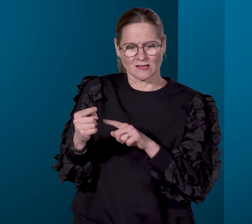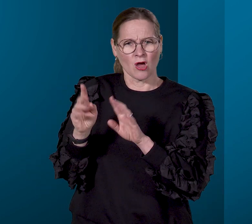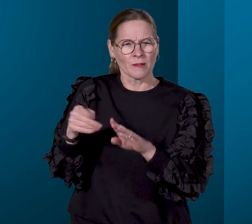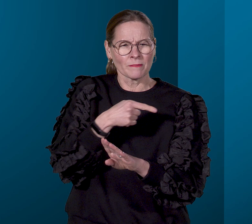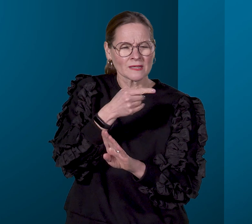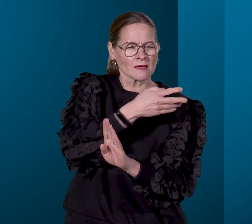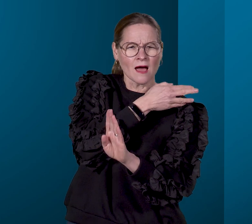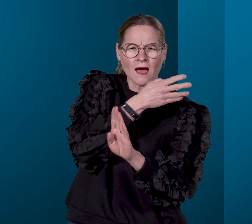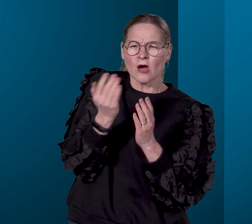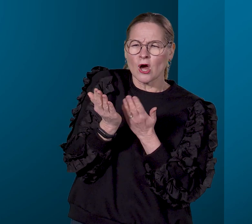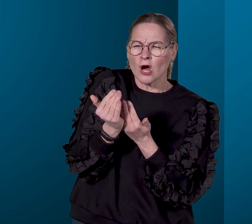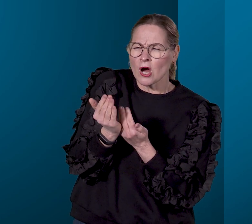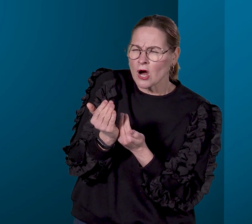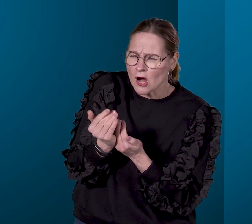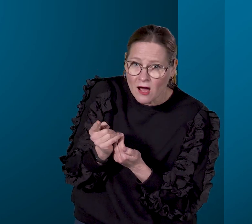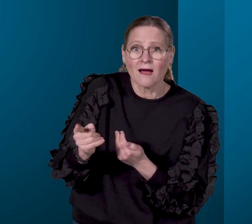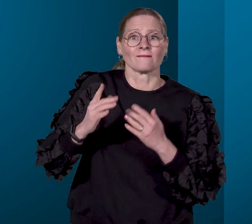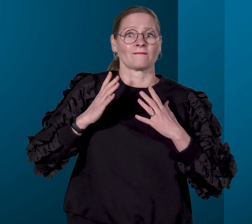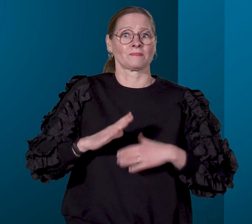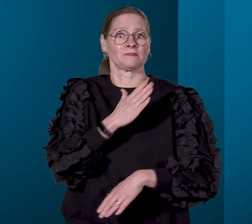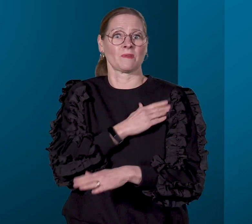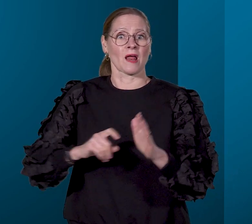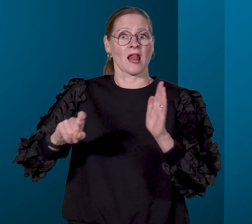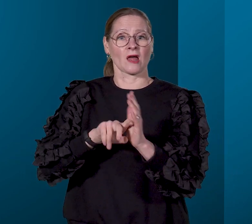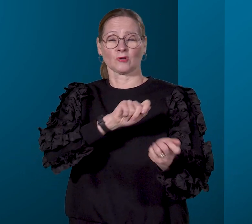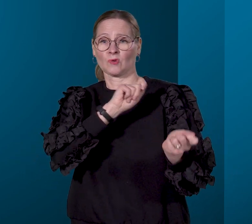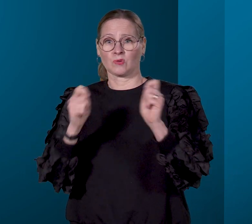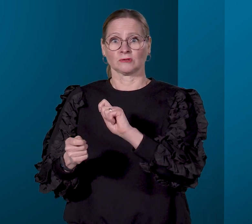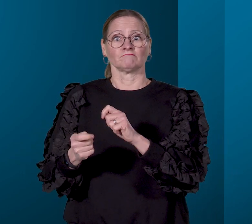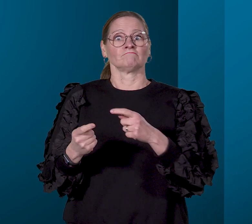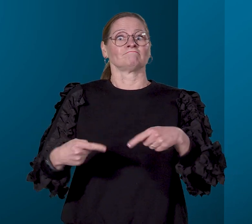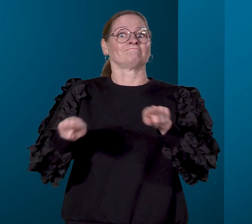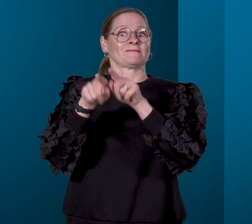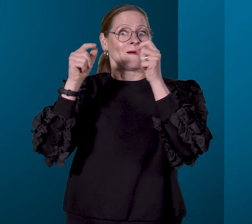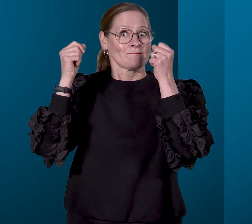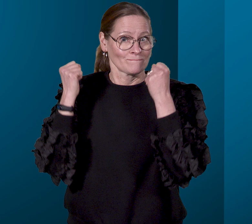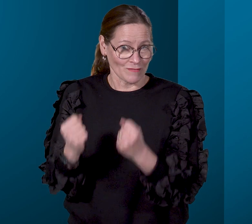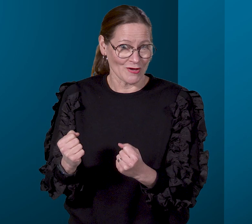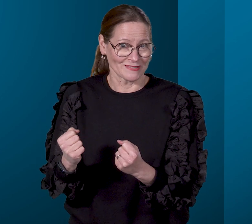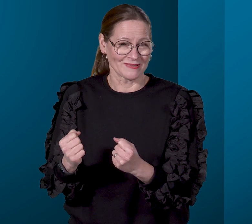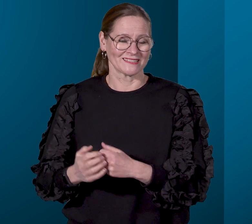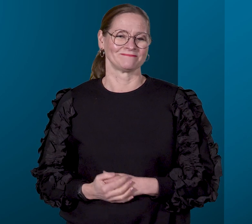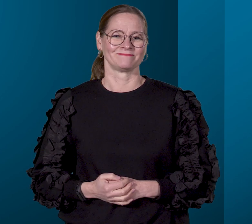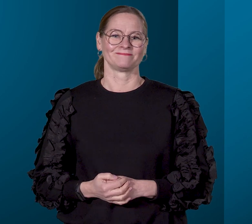jolloin pitkään ja hartaasti odotettu vammaispalvelulain uudistus - astuu vihdoin voimaan.